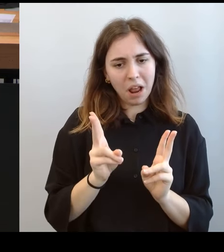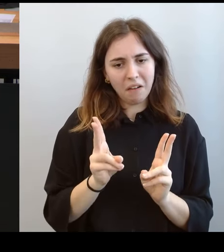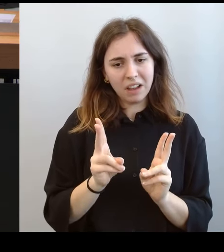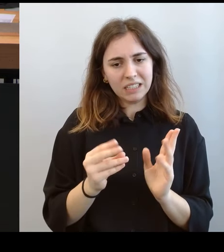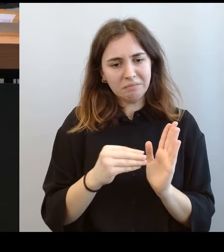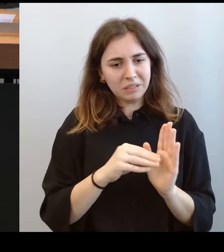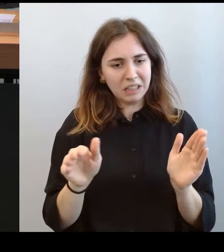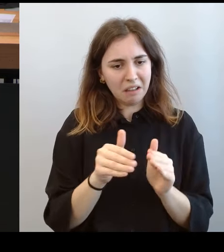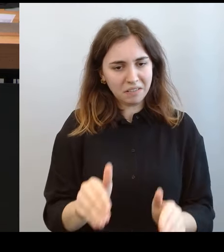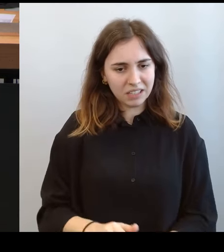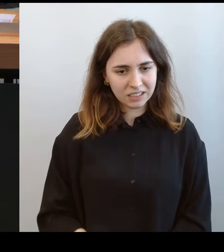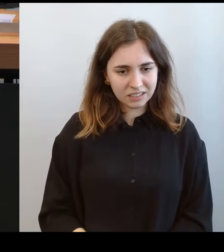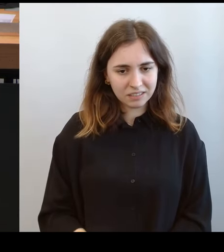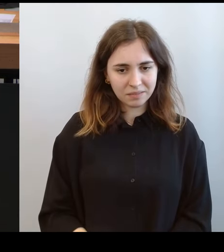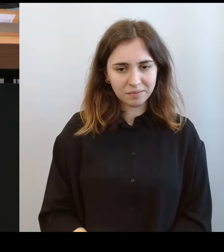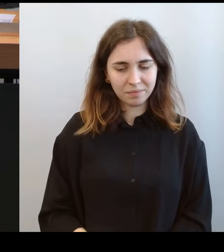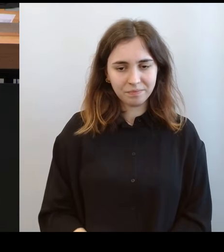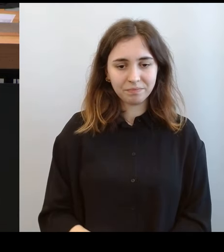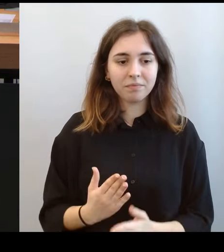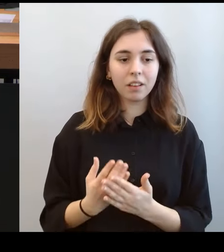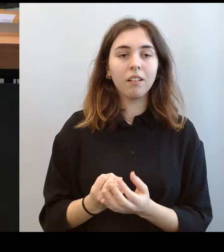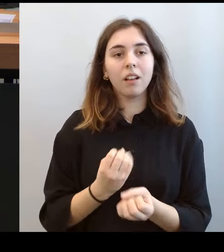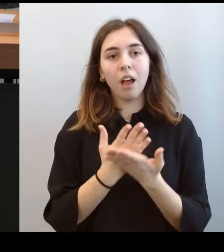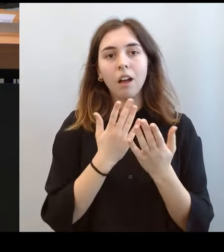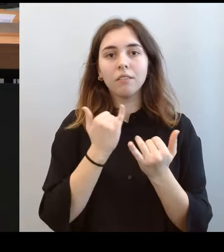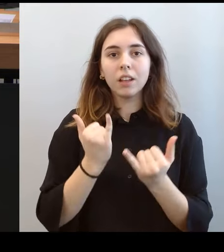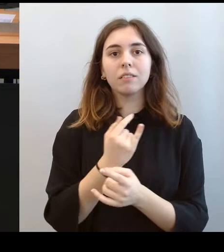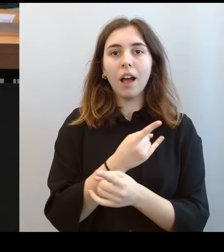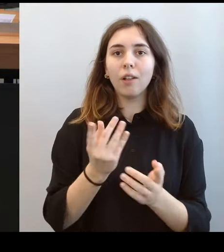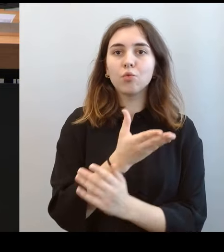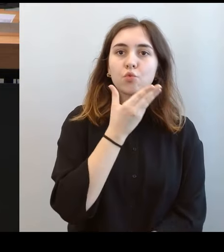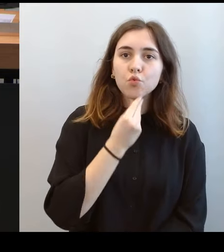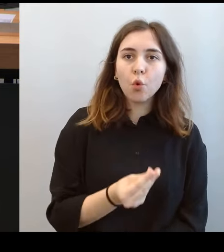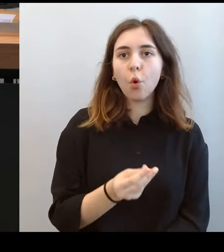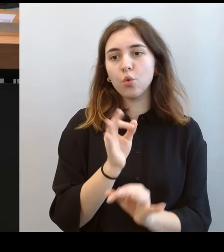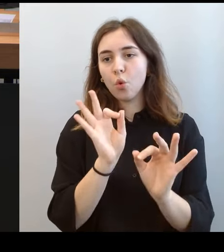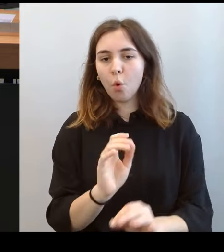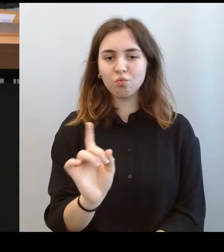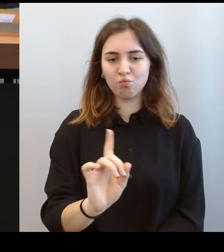jetzt gut oder schön findet, aber diese moralische Kategorie ist für uns ausdiskutiert. Wir haben keine Anhaltspunkte,